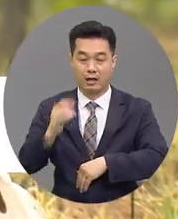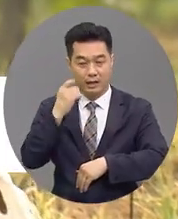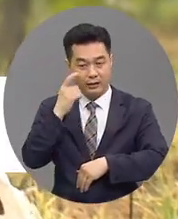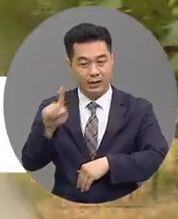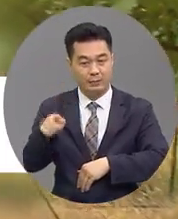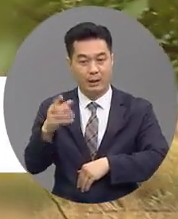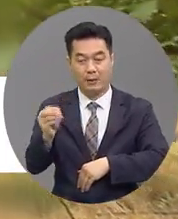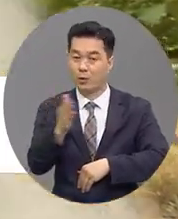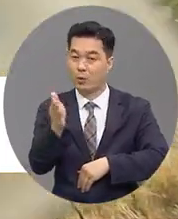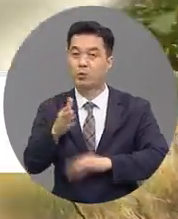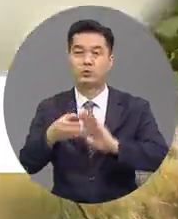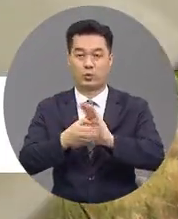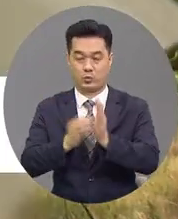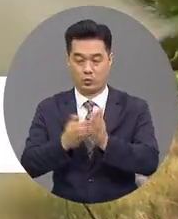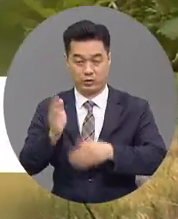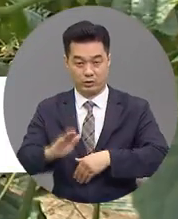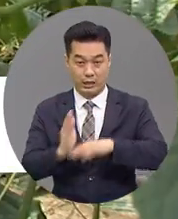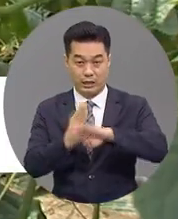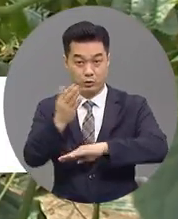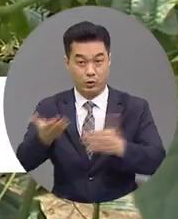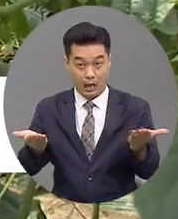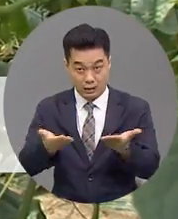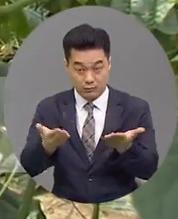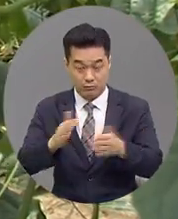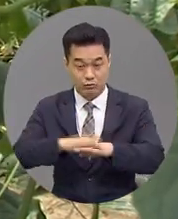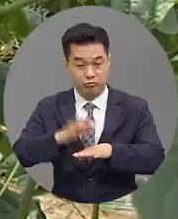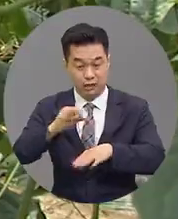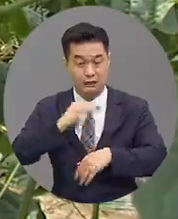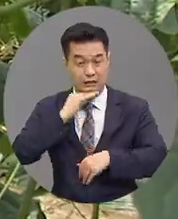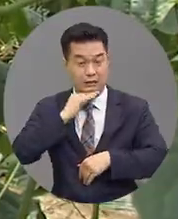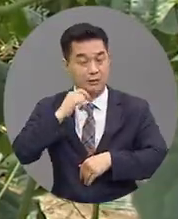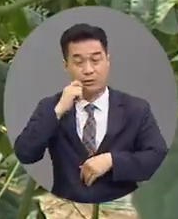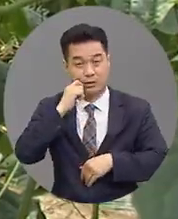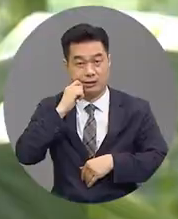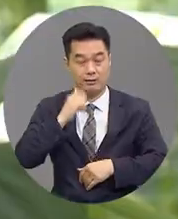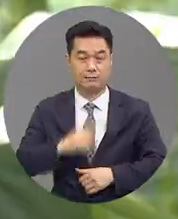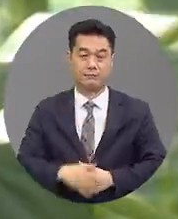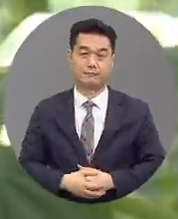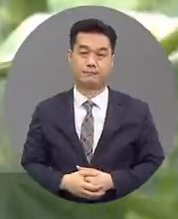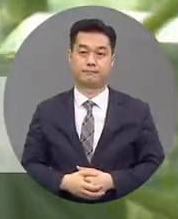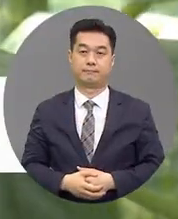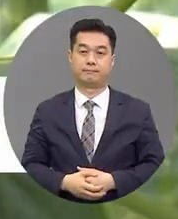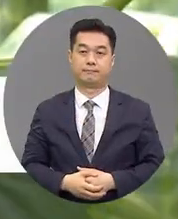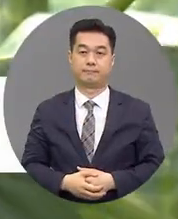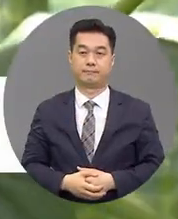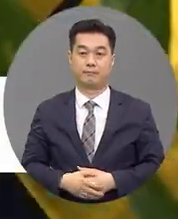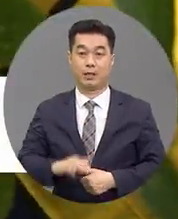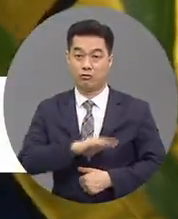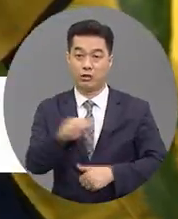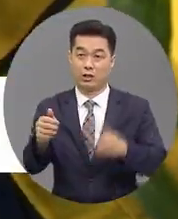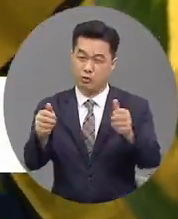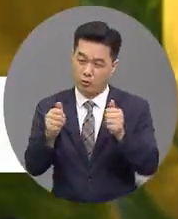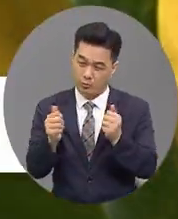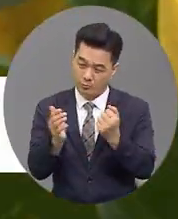길게는 10개월간의 실습 기간 동안받는 수당은 매넌 100만 원 안팎뿐인데 그나마 초과 근무 기대할 수도없습니다.